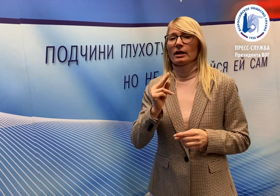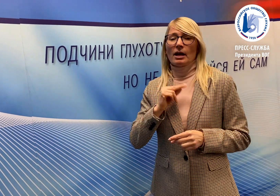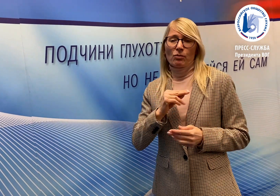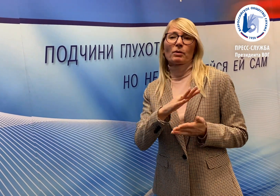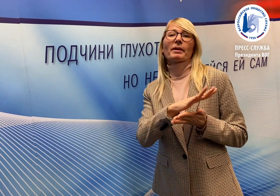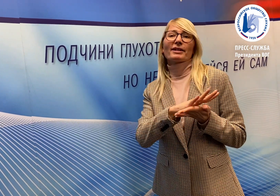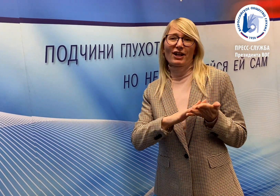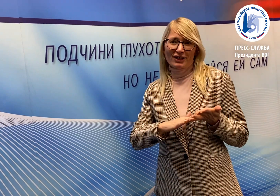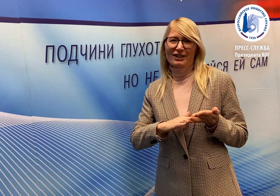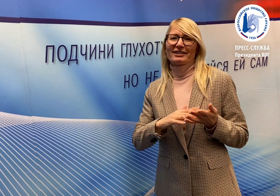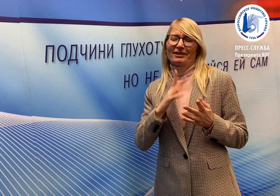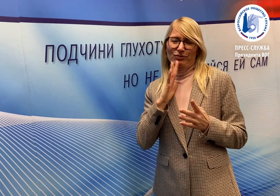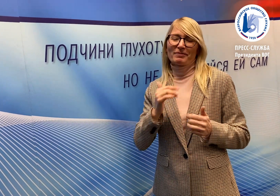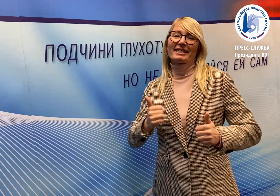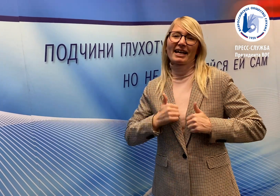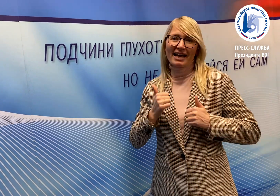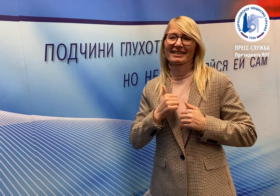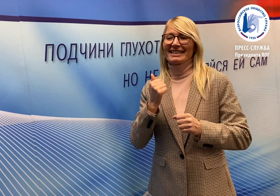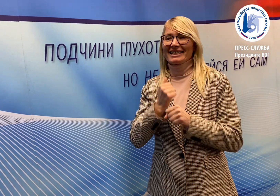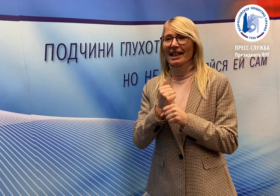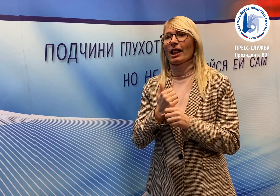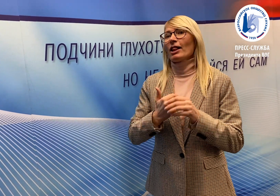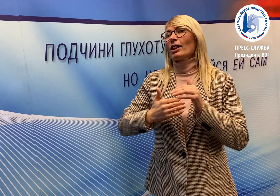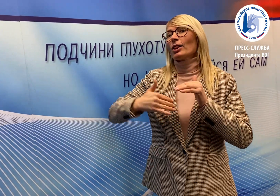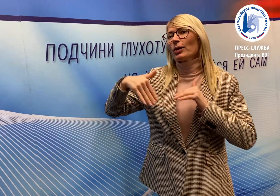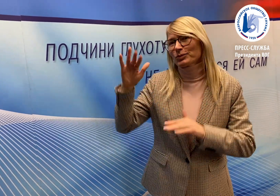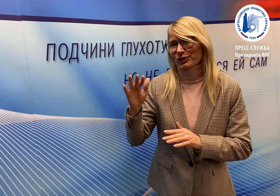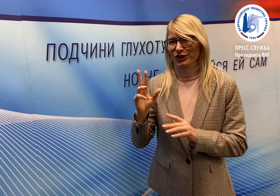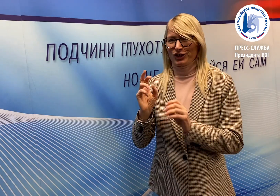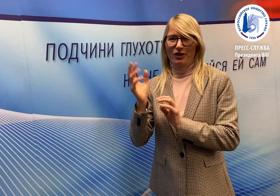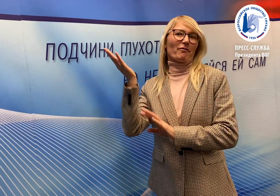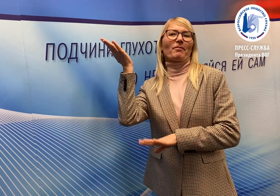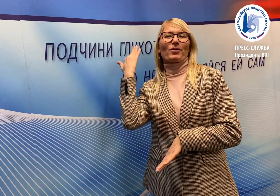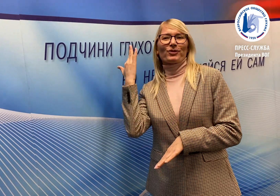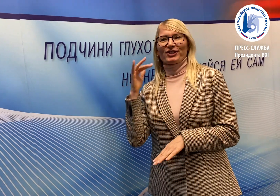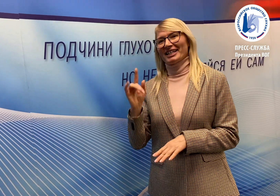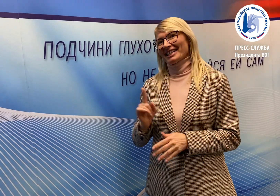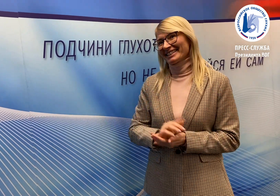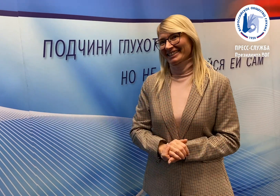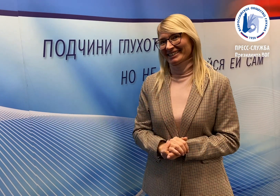Работа продолжается, будем стараться сделать лучше, чем в прошлый раз.